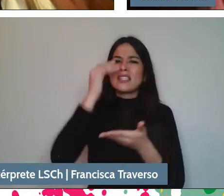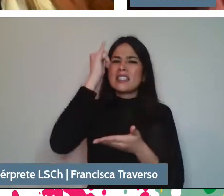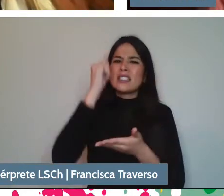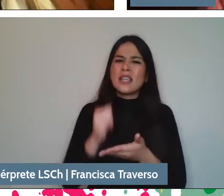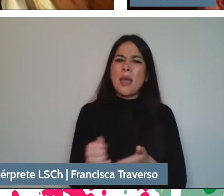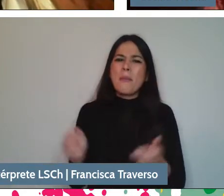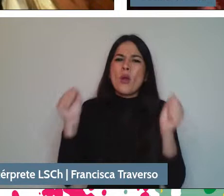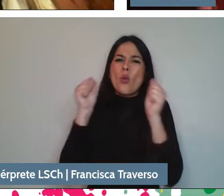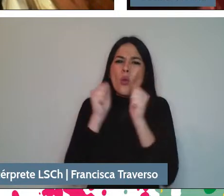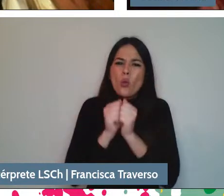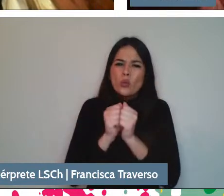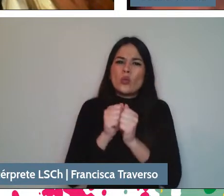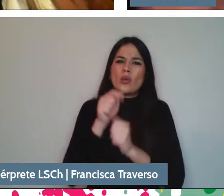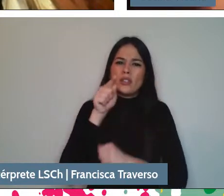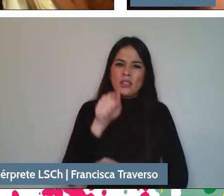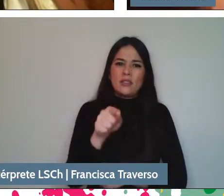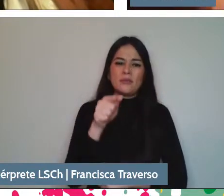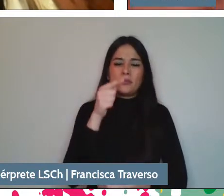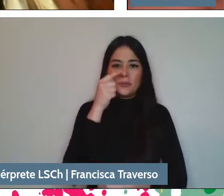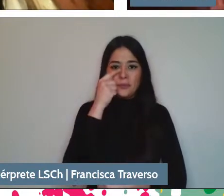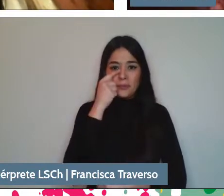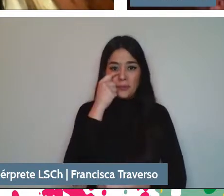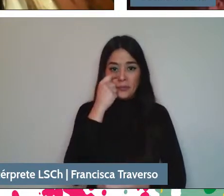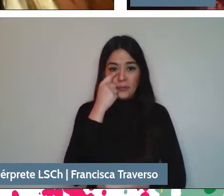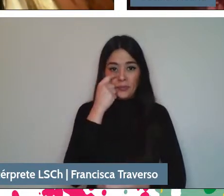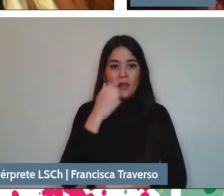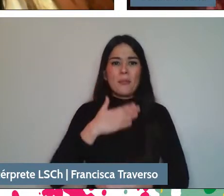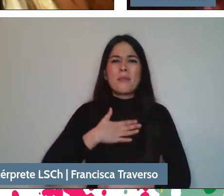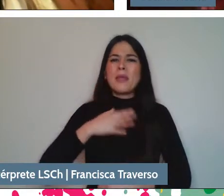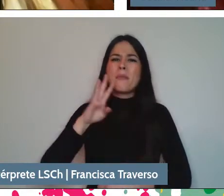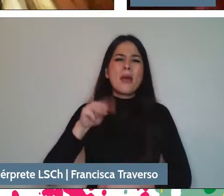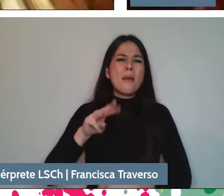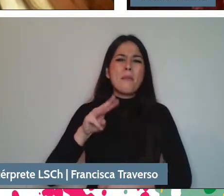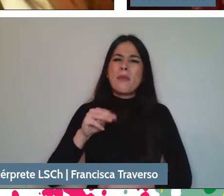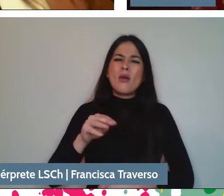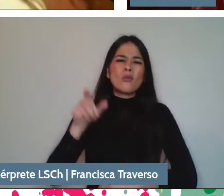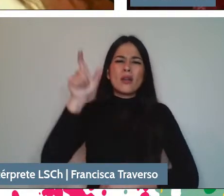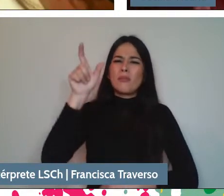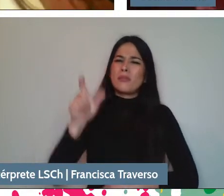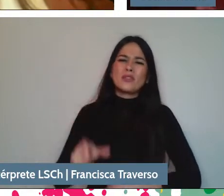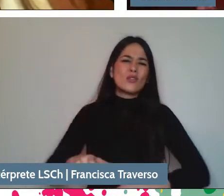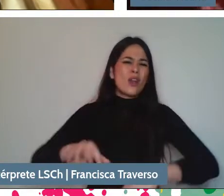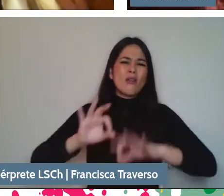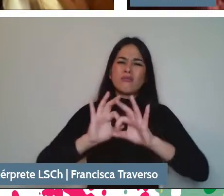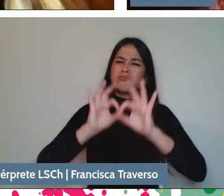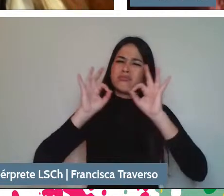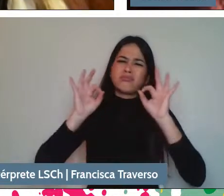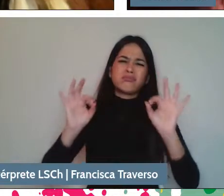Sí, bueno mi mamá es un ser excepcional. Gracias a Dios todavía está viva.